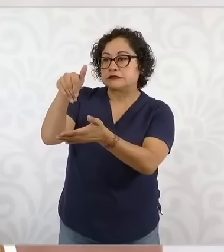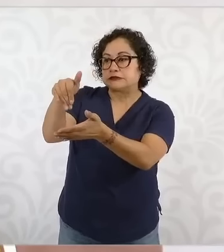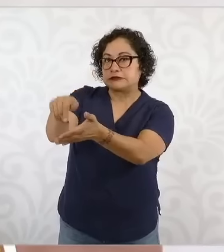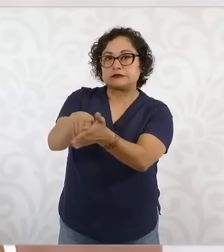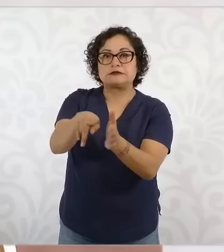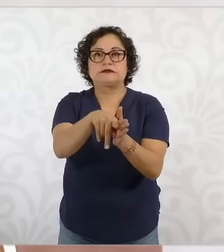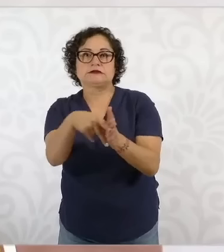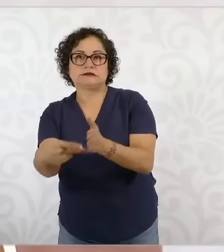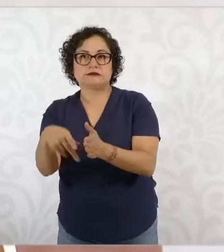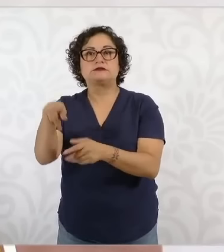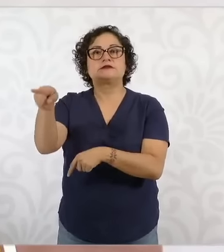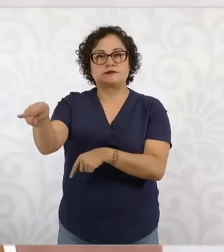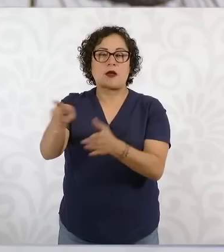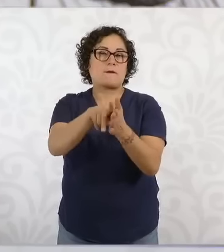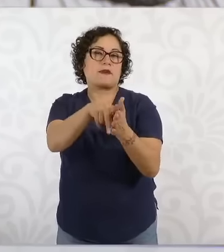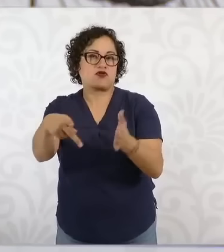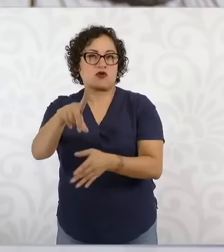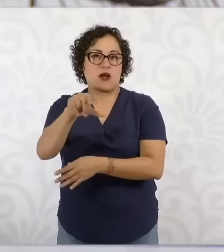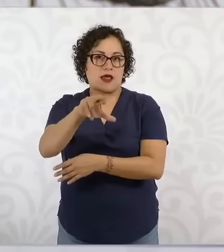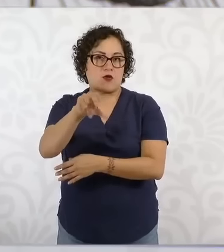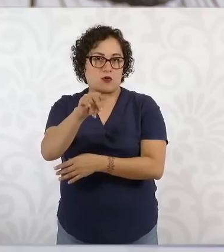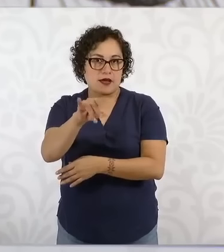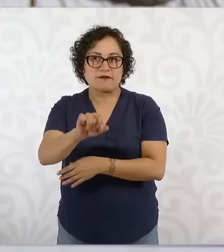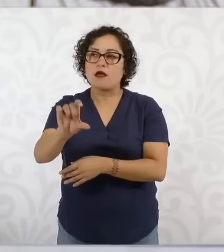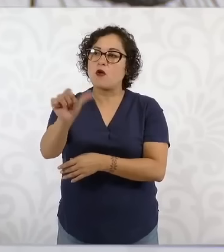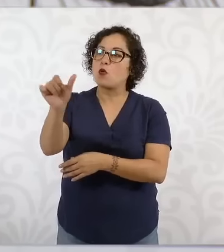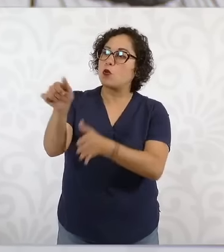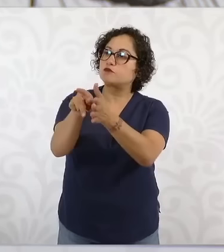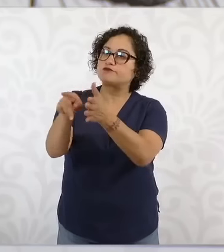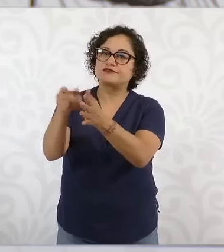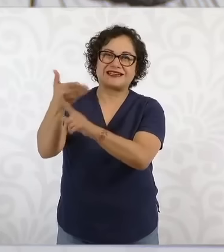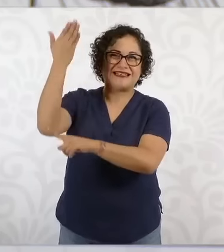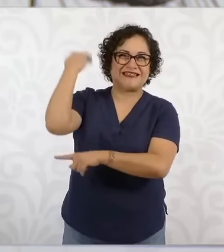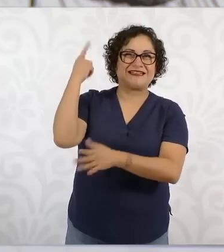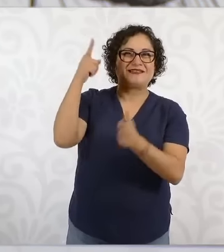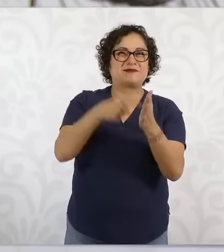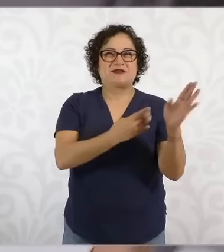solamente la jornada, sino de otros medios qué pasó en ese momento. Estados Unidos. Entonces,